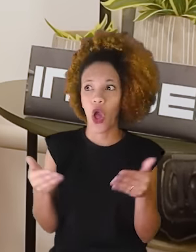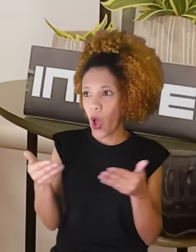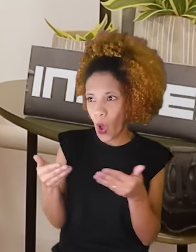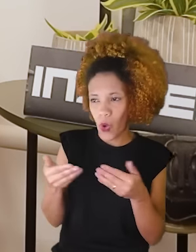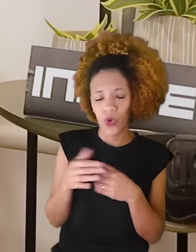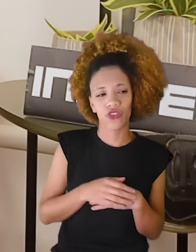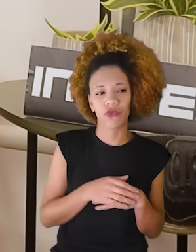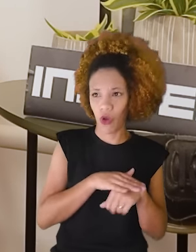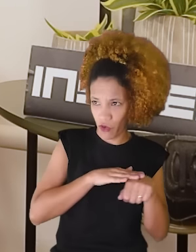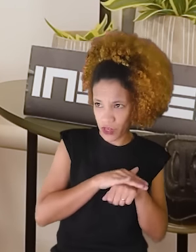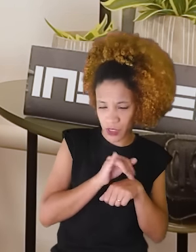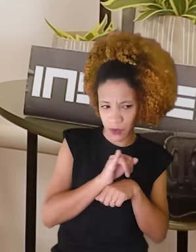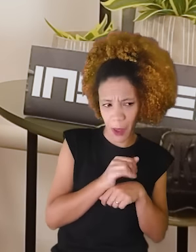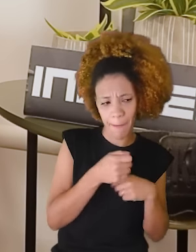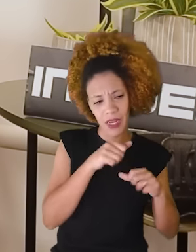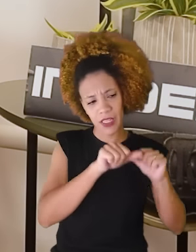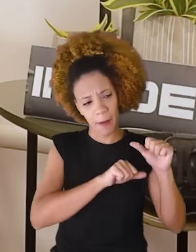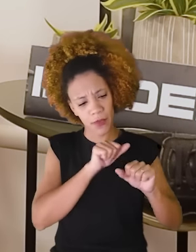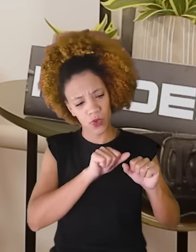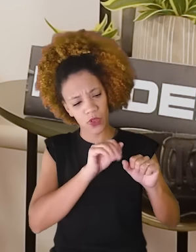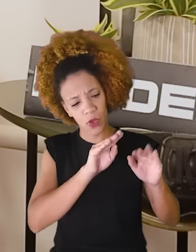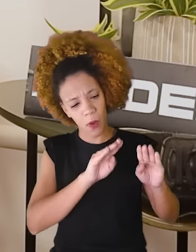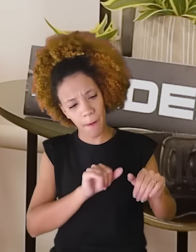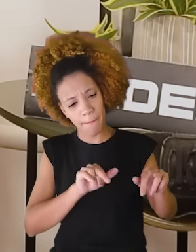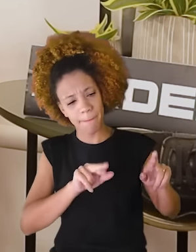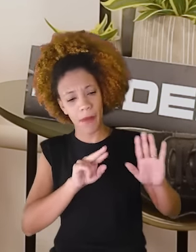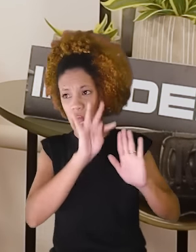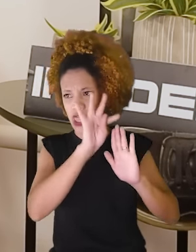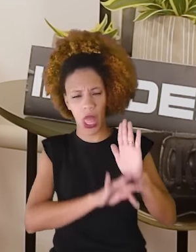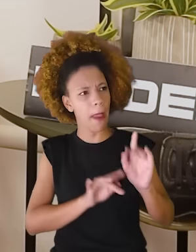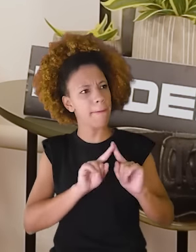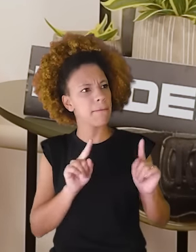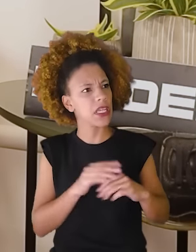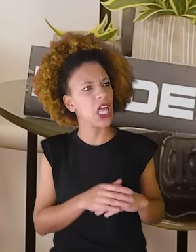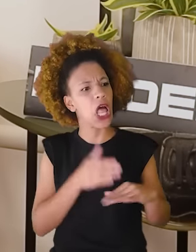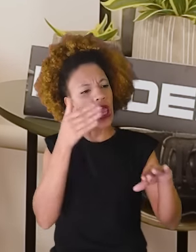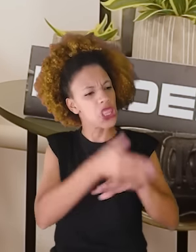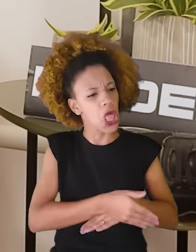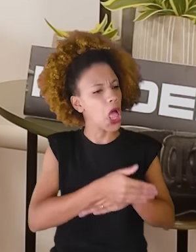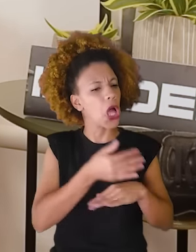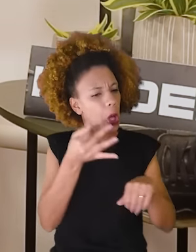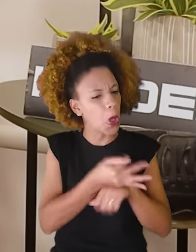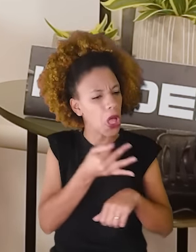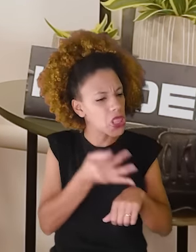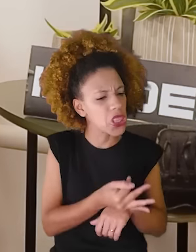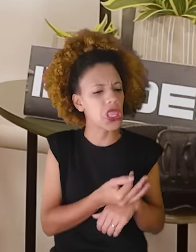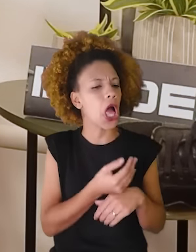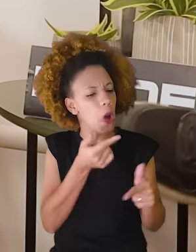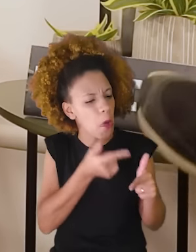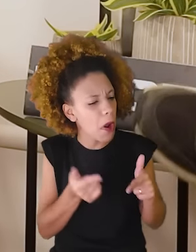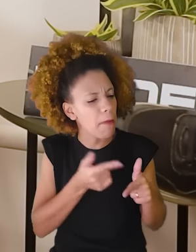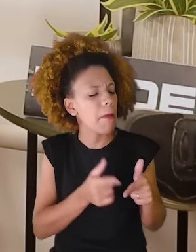pro meu irmão falei Pô cara eu acho que tinha que mudar isso aqui no bar aí ele já mandou um texto pô mas você não tá aqui todo dia para você ver como é que tá os problemas que a gente tem aqui